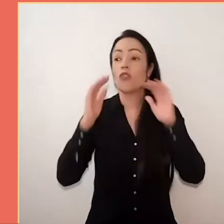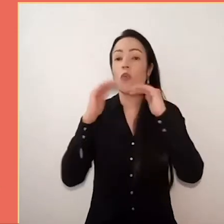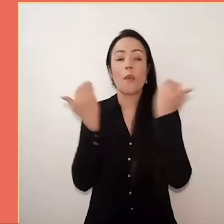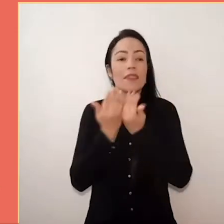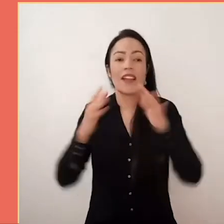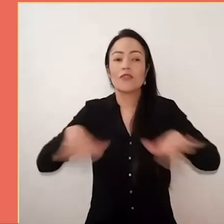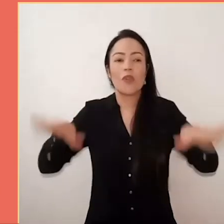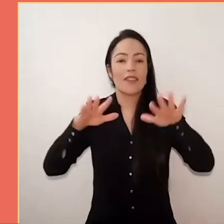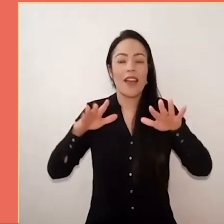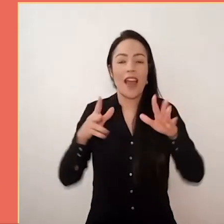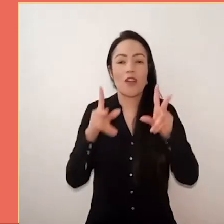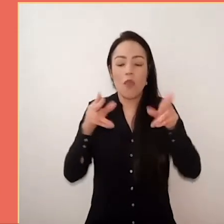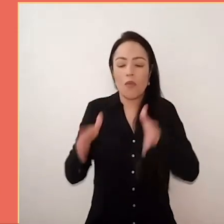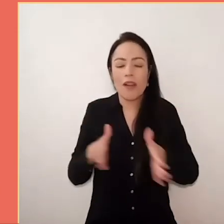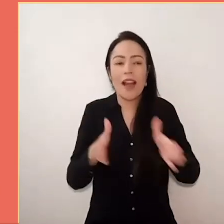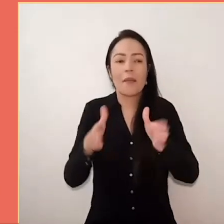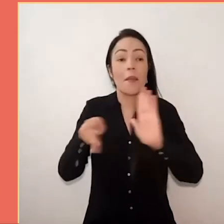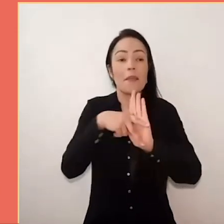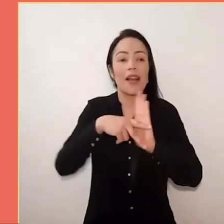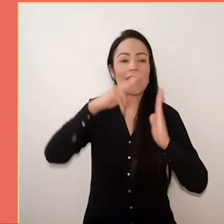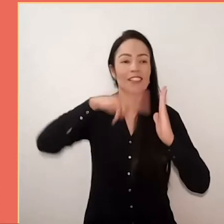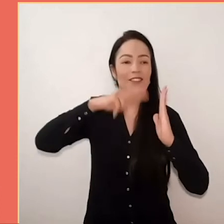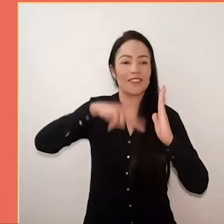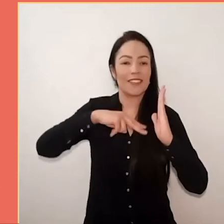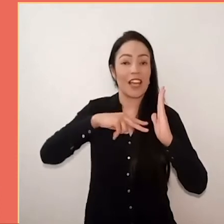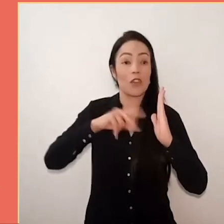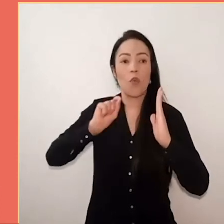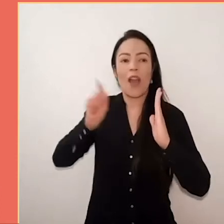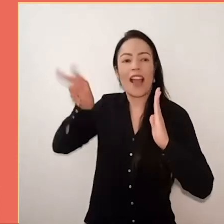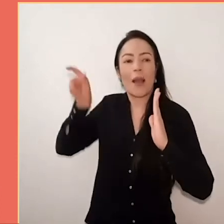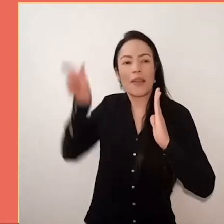Não é o caminho do leitor, não é o caminho, são os caminhos.